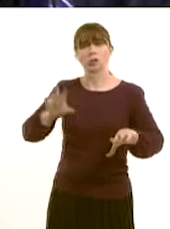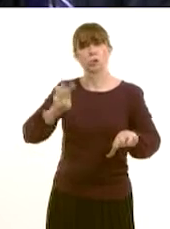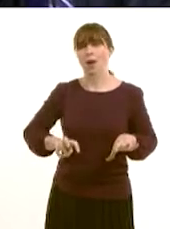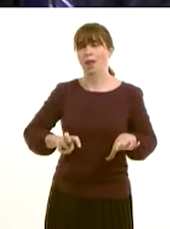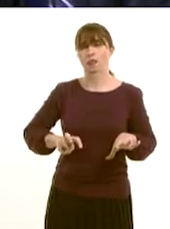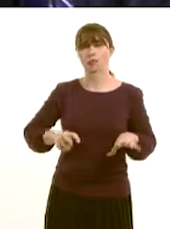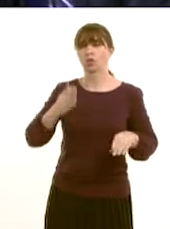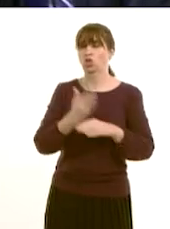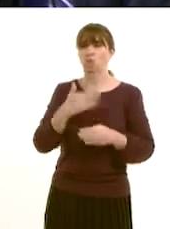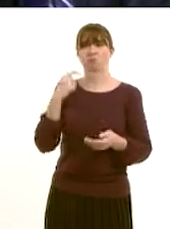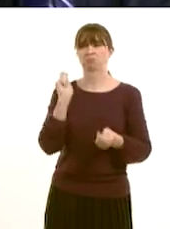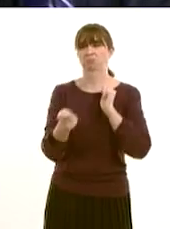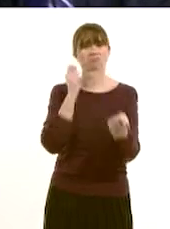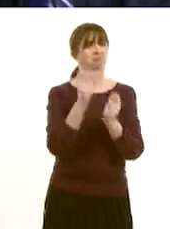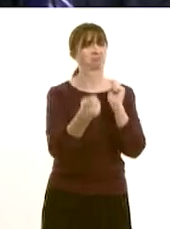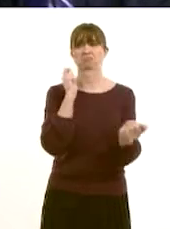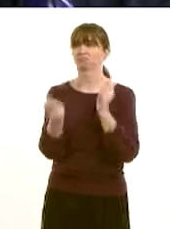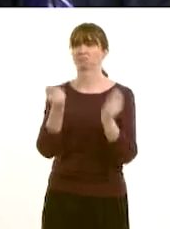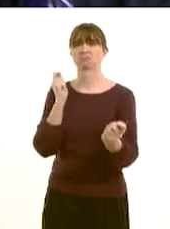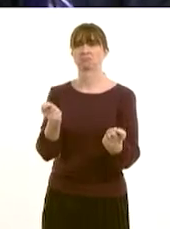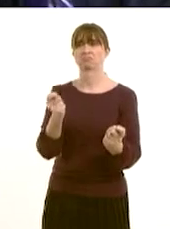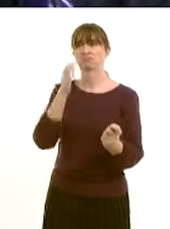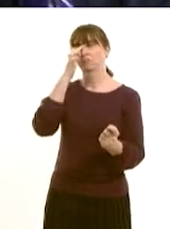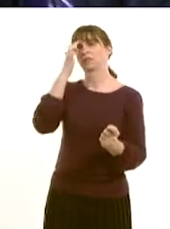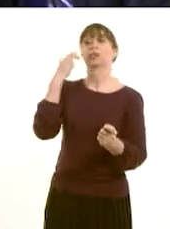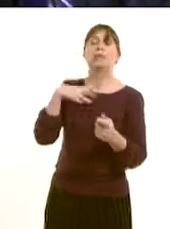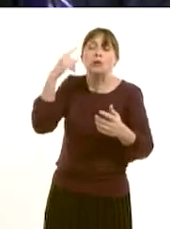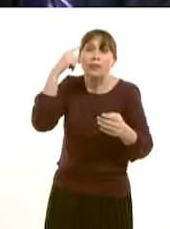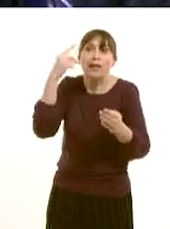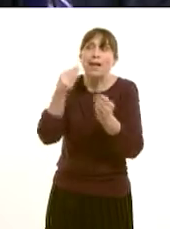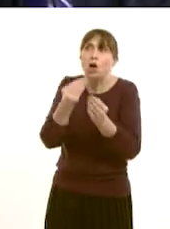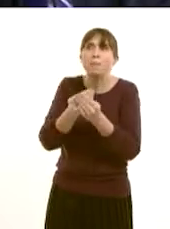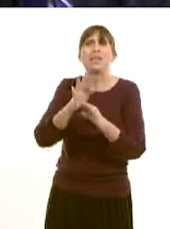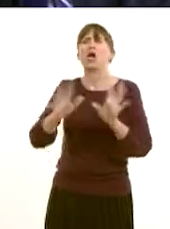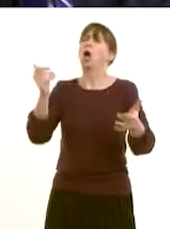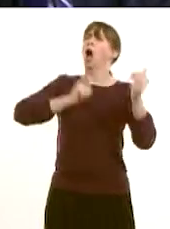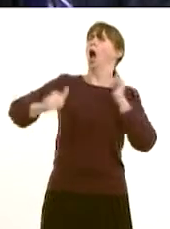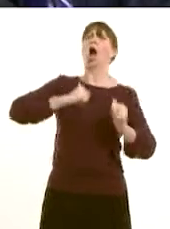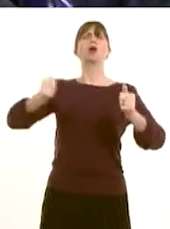The decision should be taken based on a dose of economic reality and not on some of kind of wild-eyed nationalism.